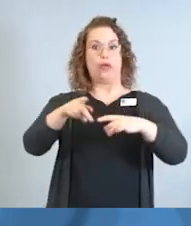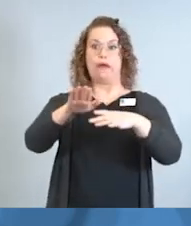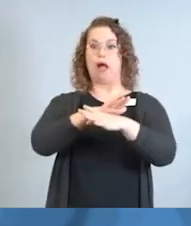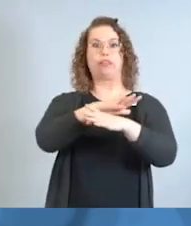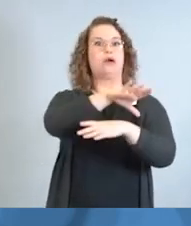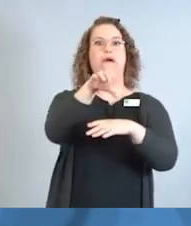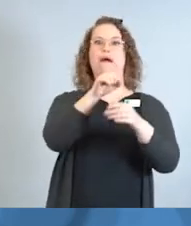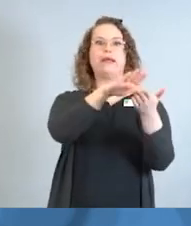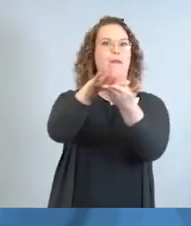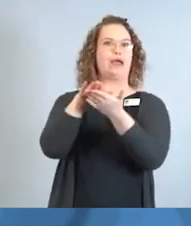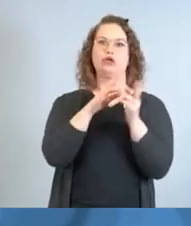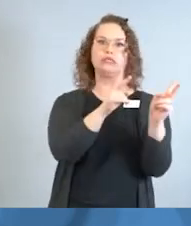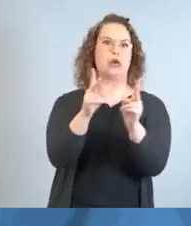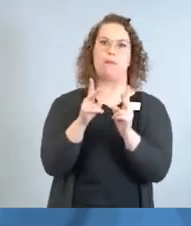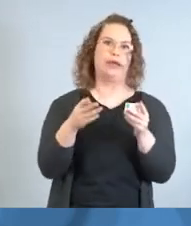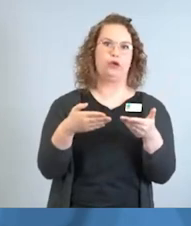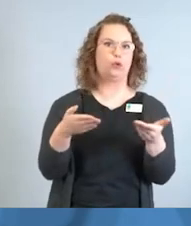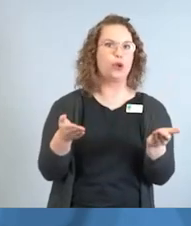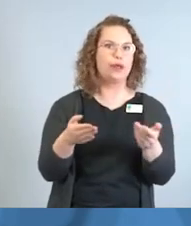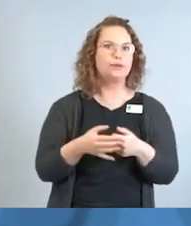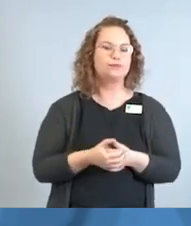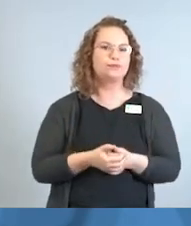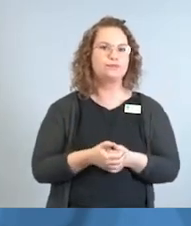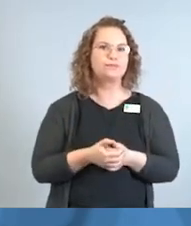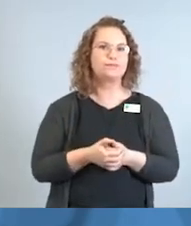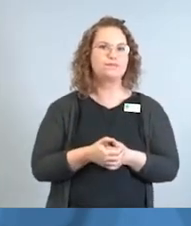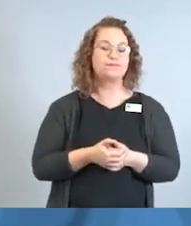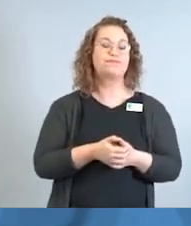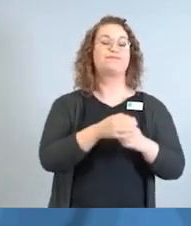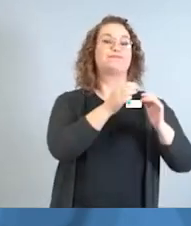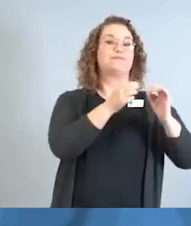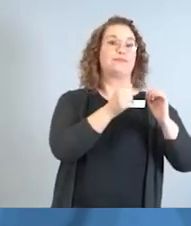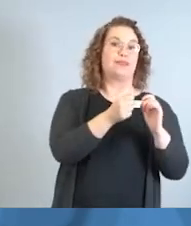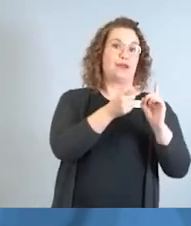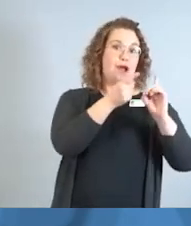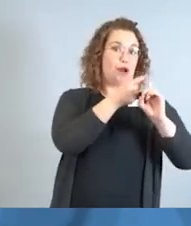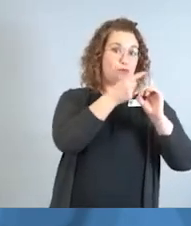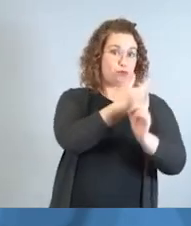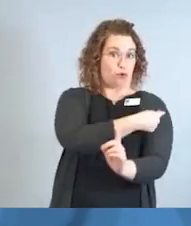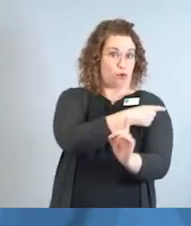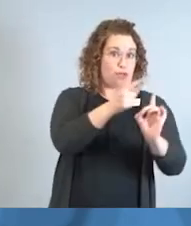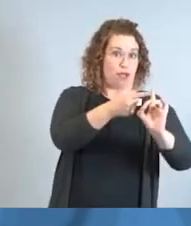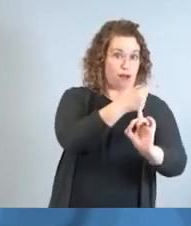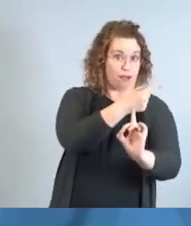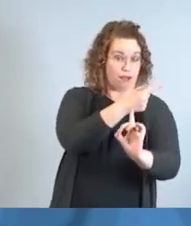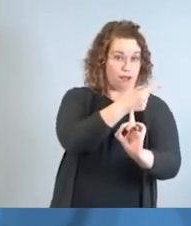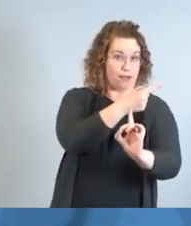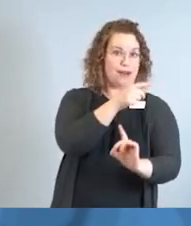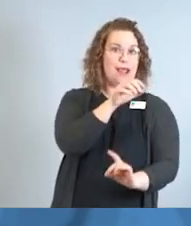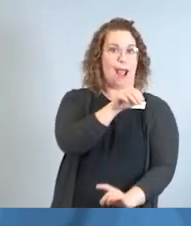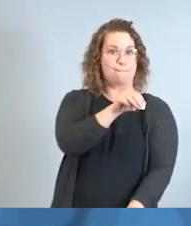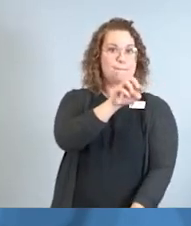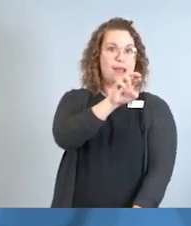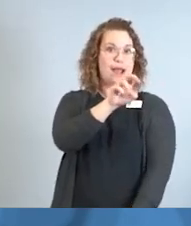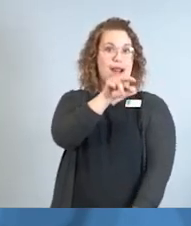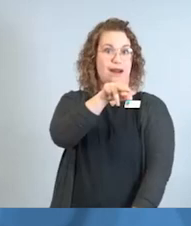Ensimmäisten kuukausien aikana RNA-rokotteita eli BioNTech-Pziferin ja Modernan rokotteita on jaettu